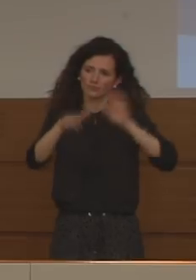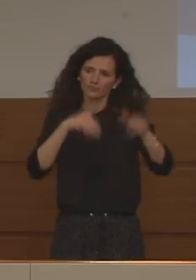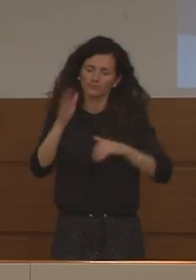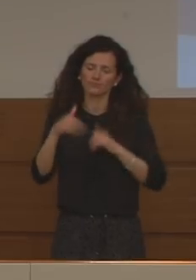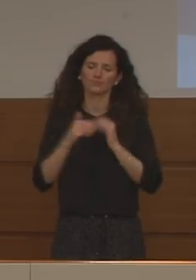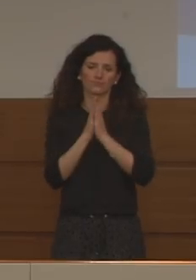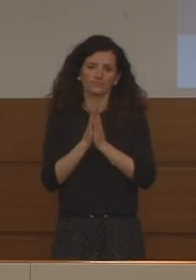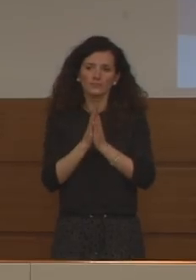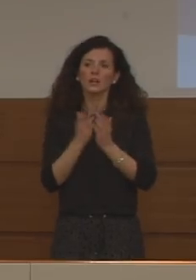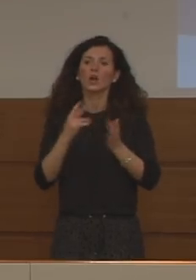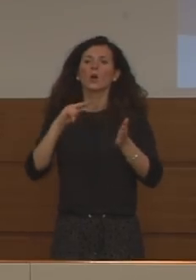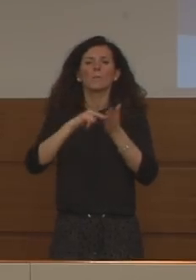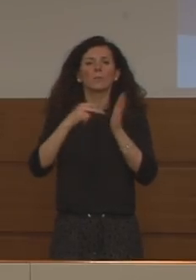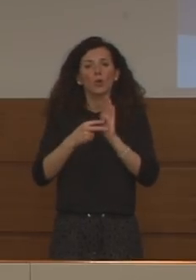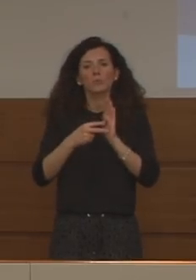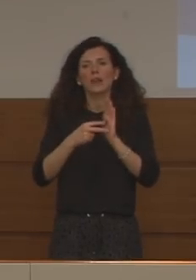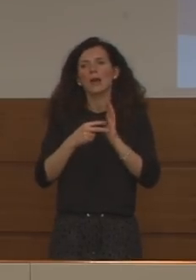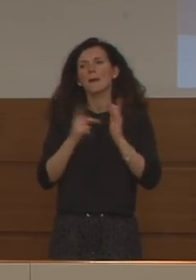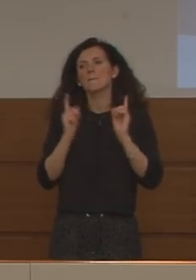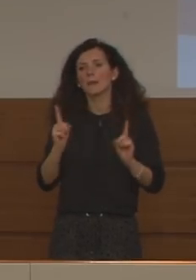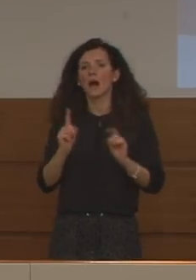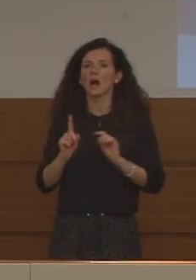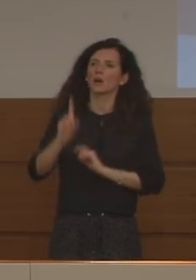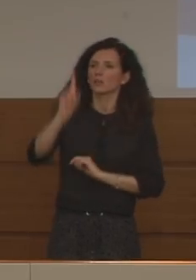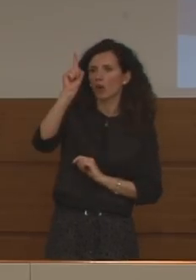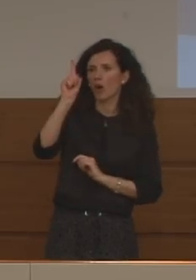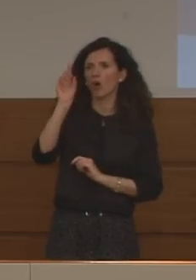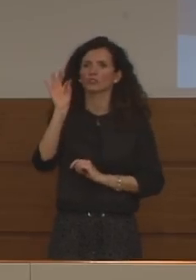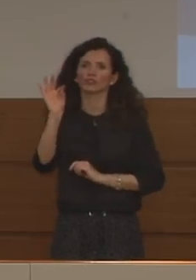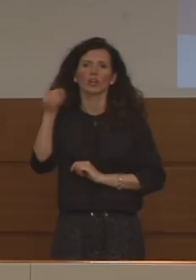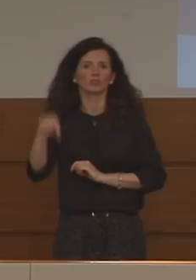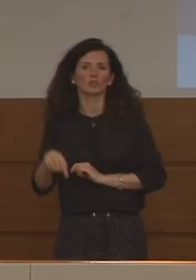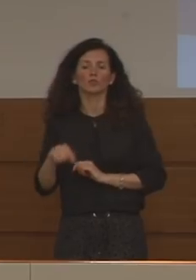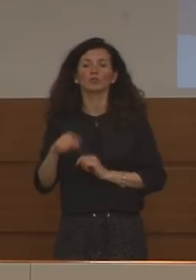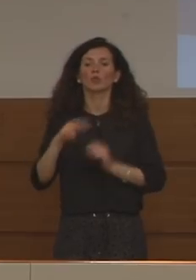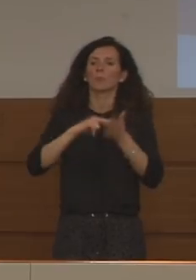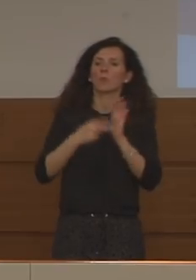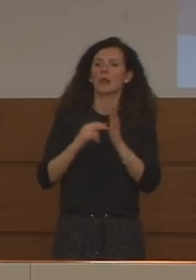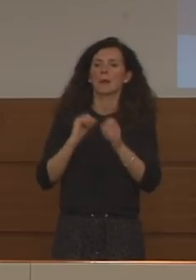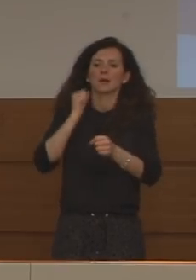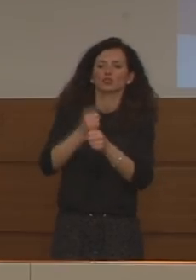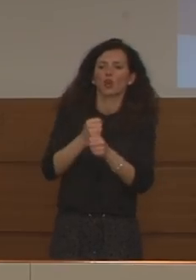non è un problema geografico, non è un problema storico, il virus